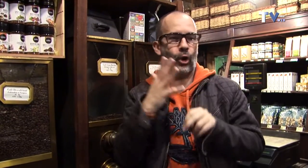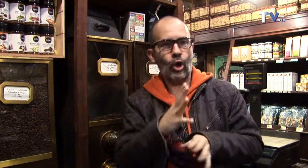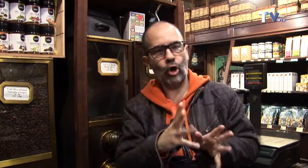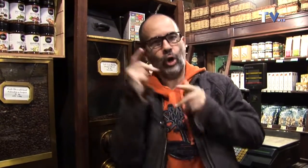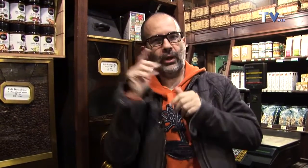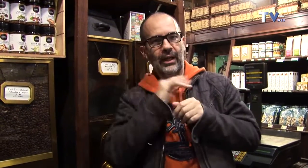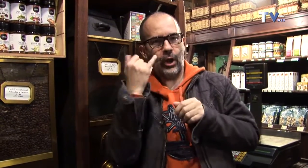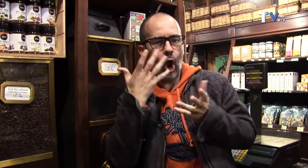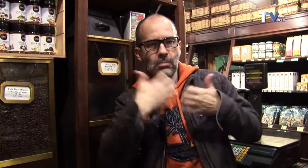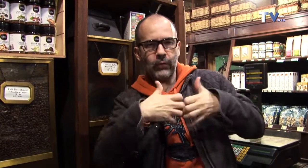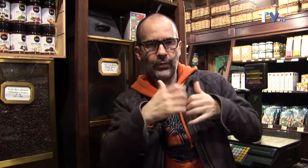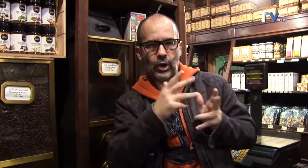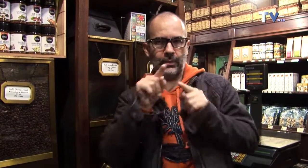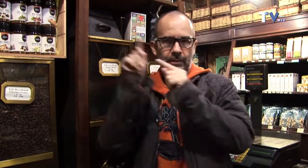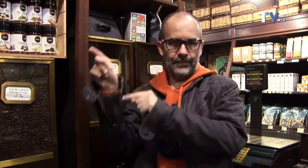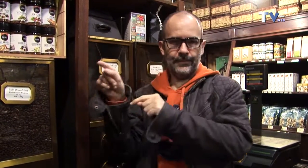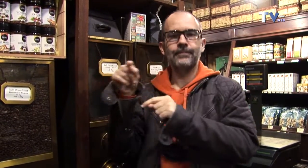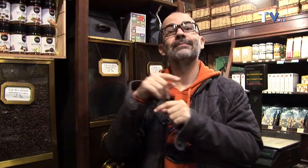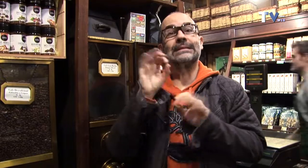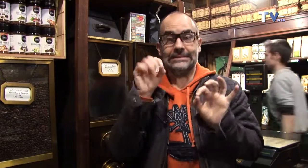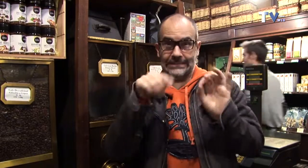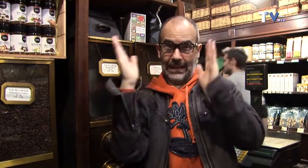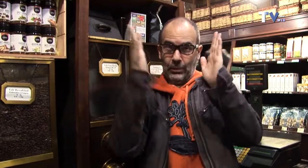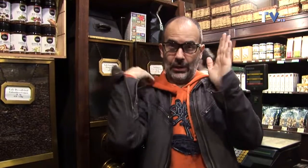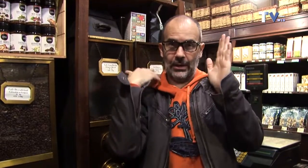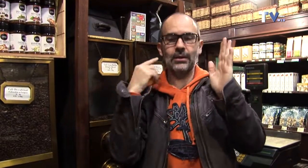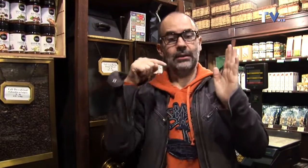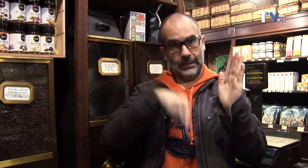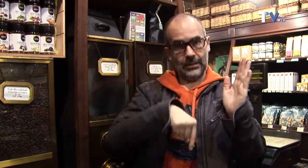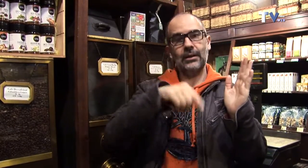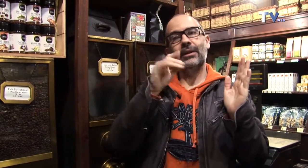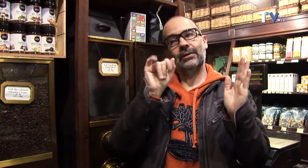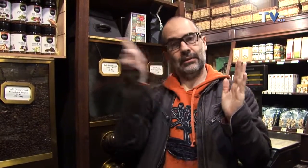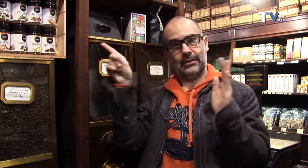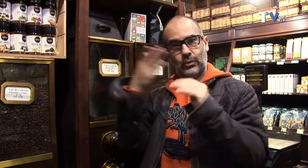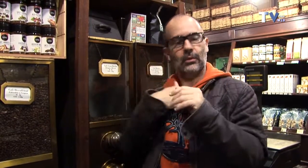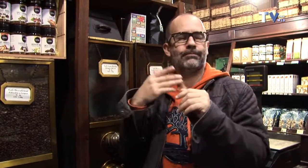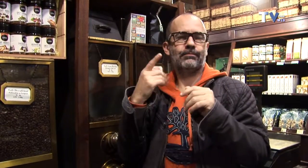Los Gispert sintieron que les había arrebatado su proceso de elaboración.